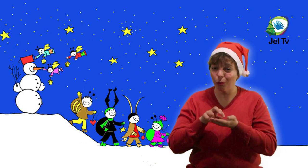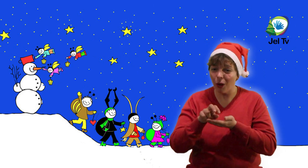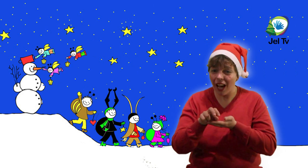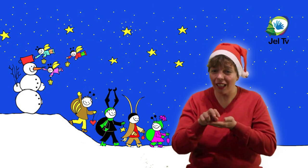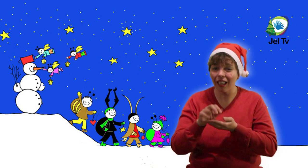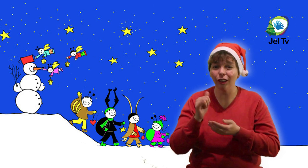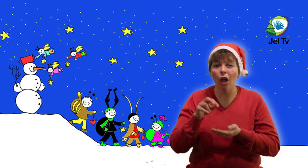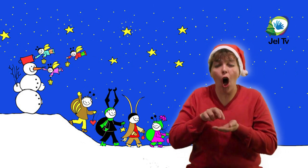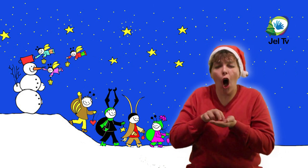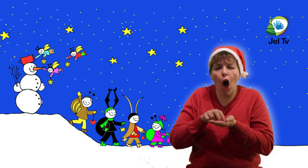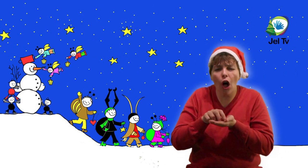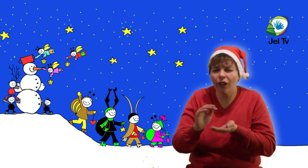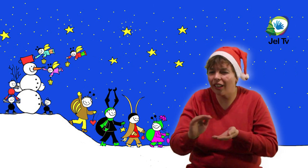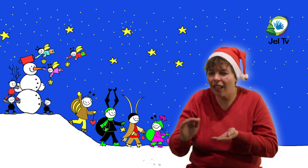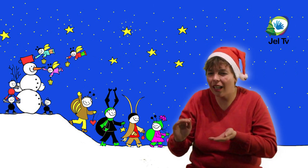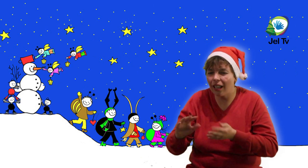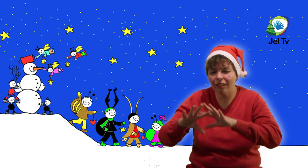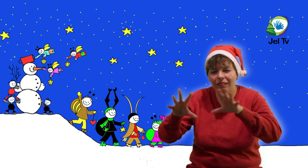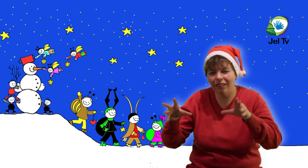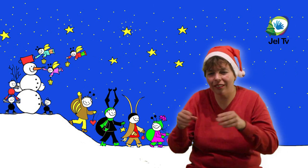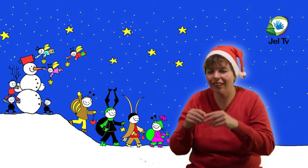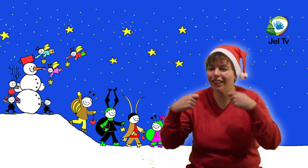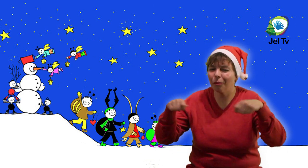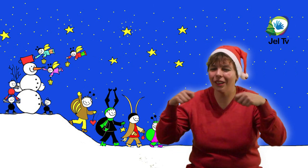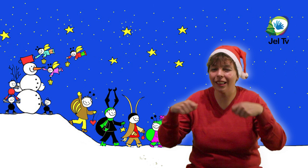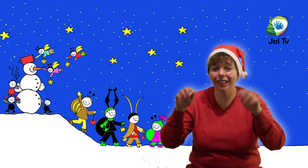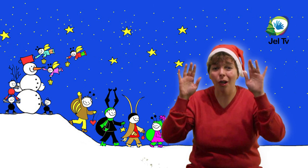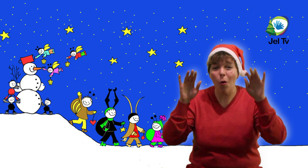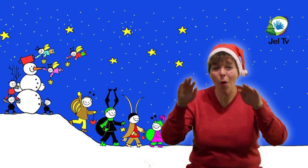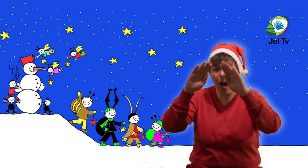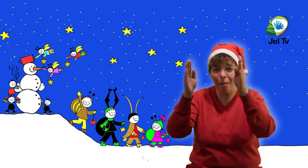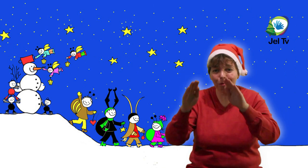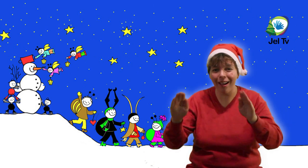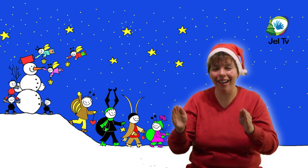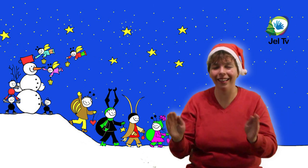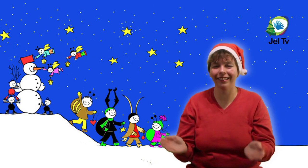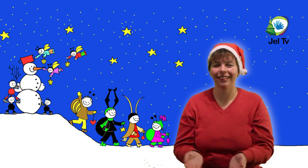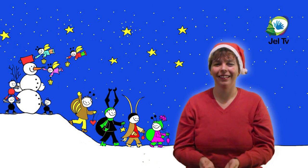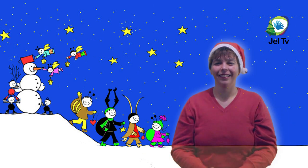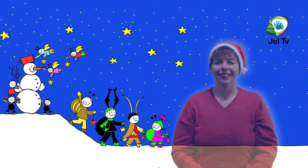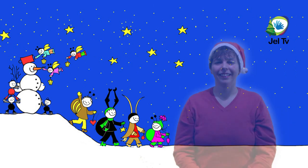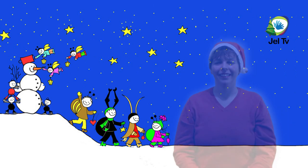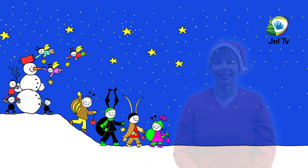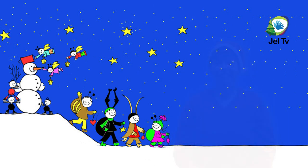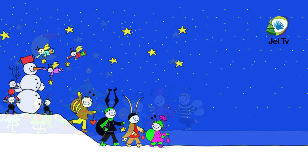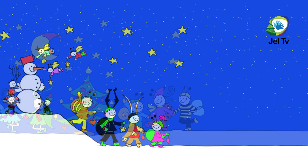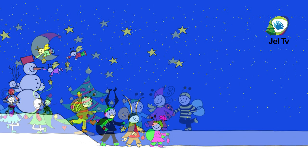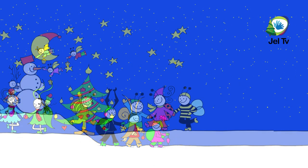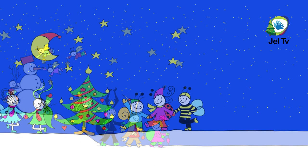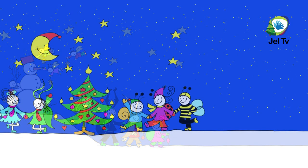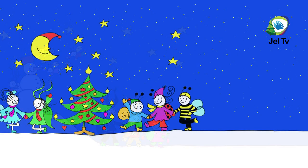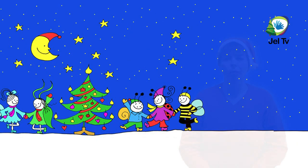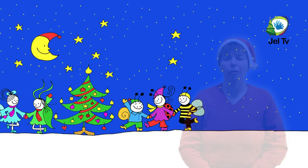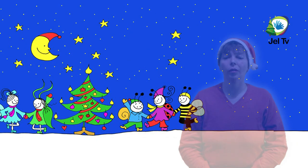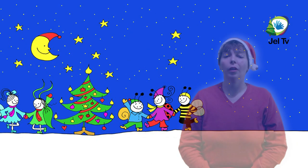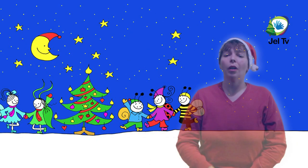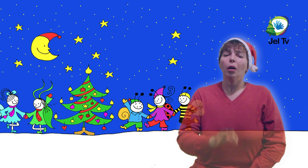A szenjánosbogárkák és a hanygagyerekek közösen építettek egy új hóembert.